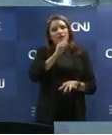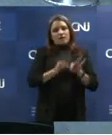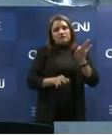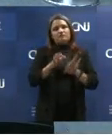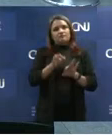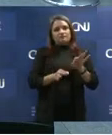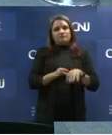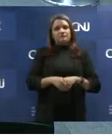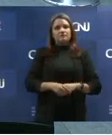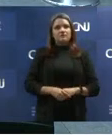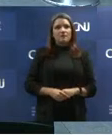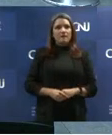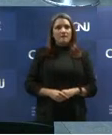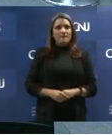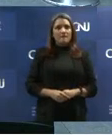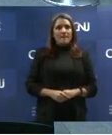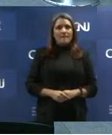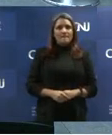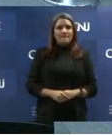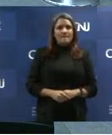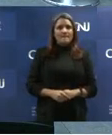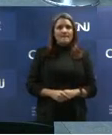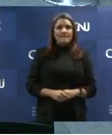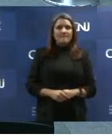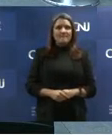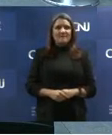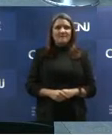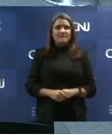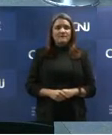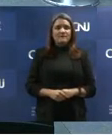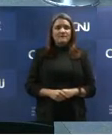Dia 9, sexta feira. Sexta?